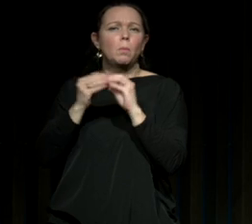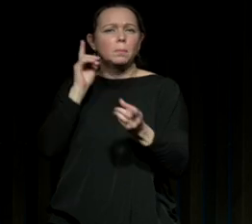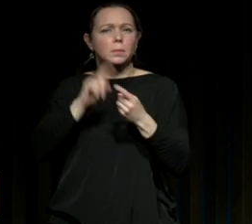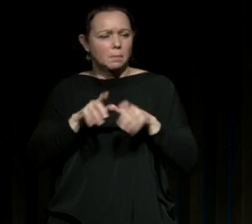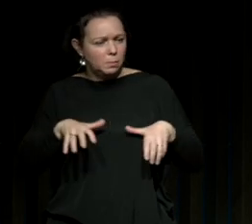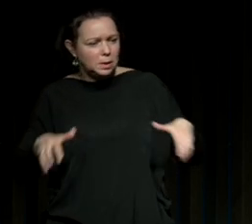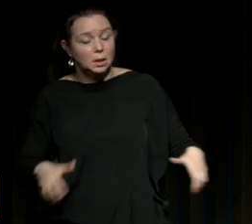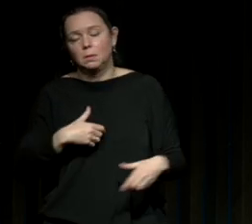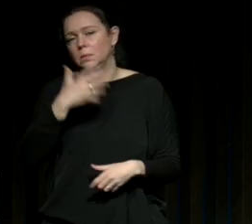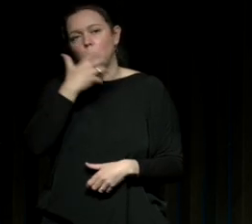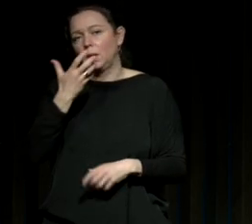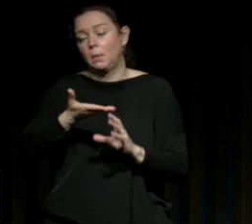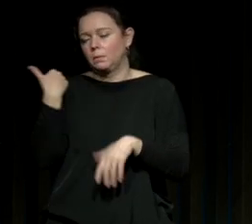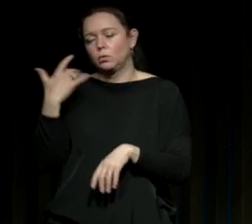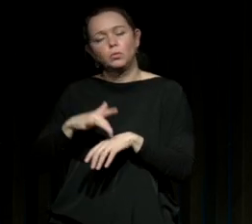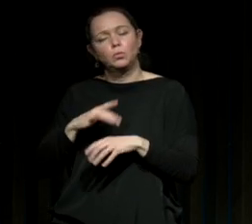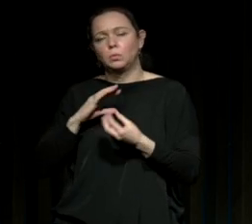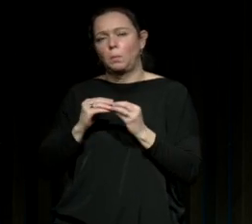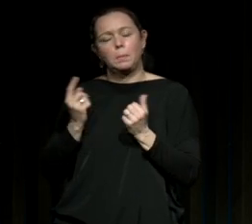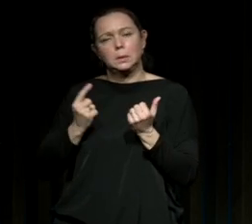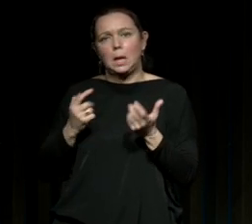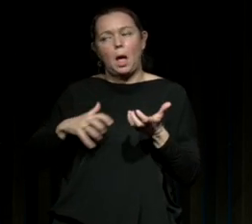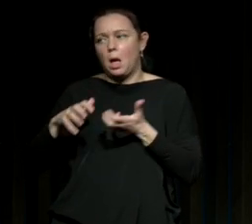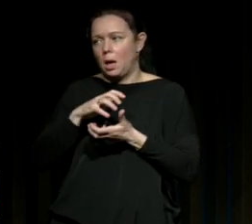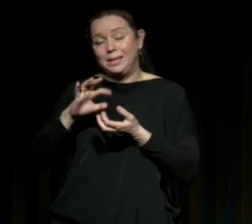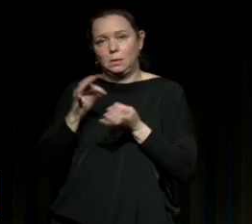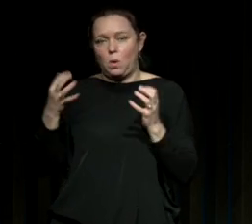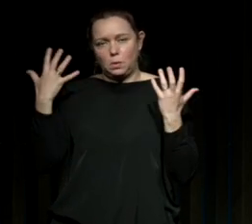catastrophiques mais c'est vrai qu'il faut pas oublier qu'on est con et dans le traitement d'une